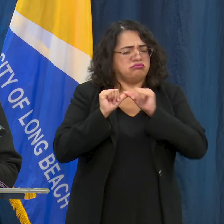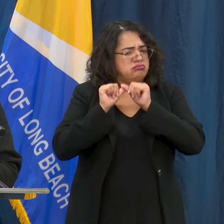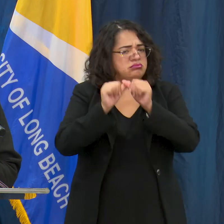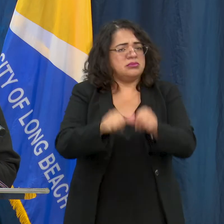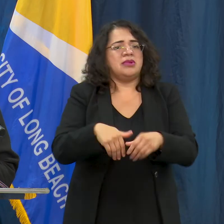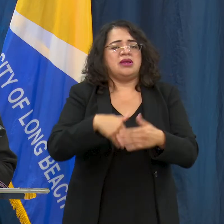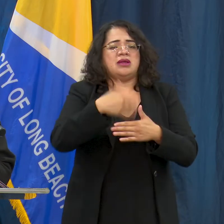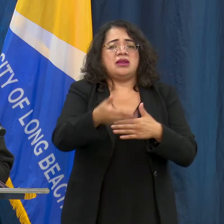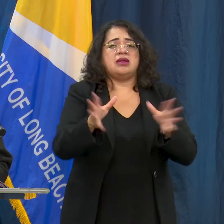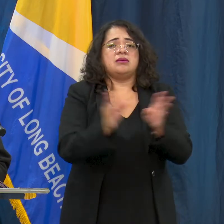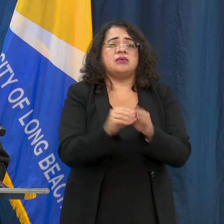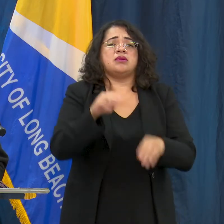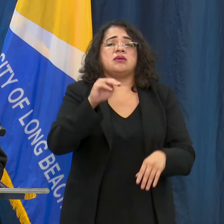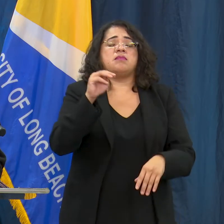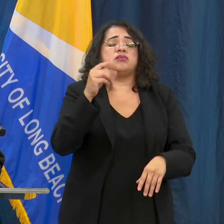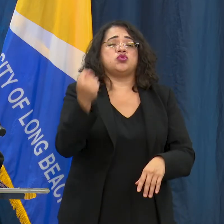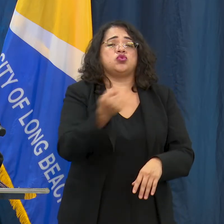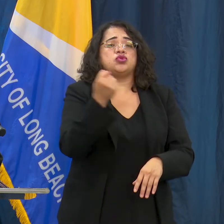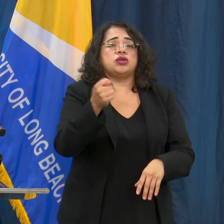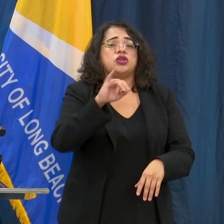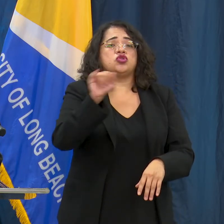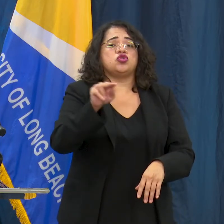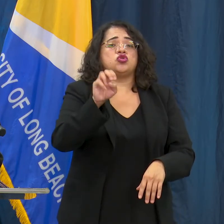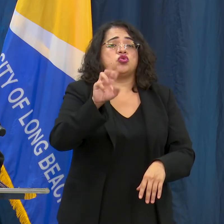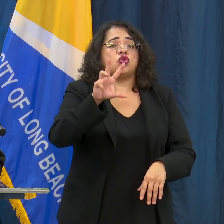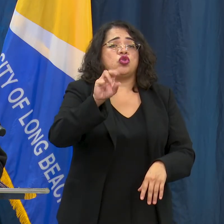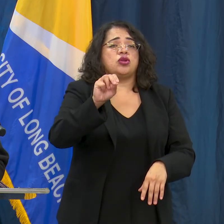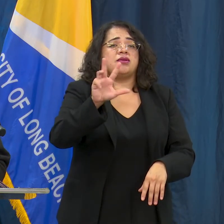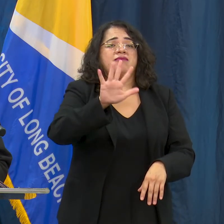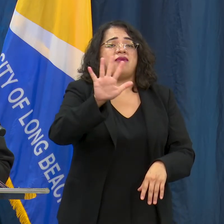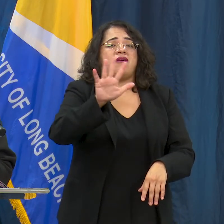hacer el próximo Martez true in today who knows las cinco in media de la noche